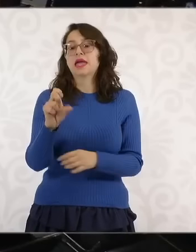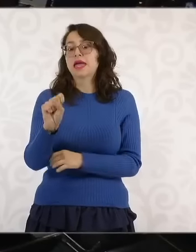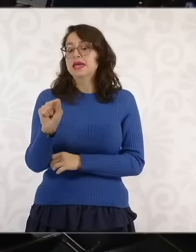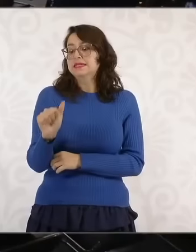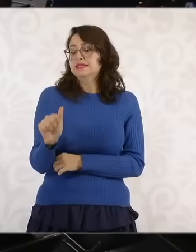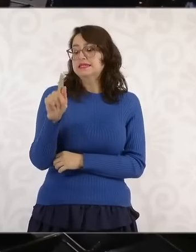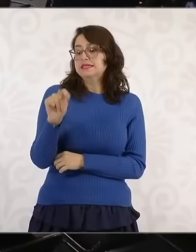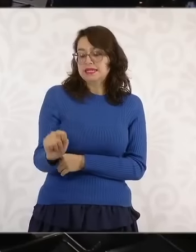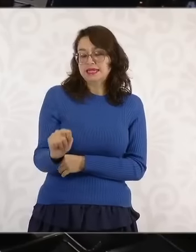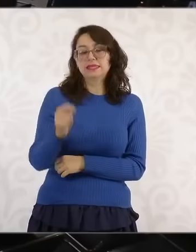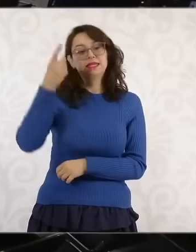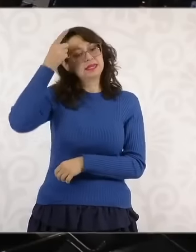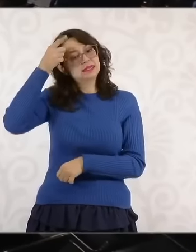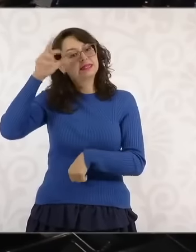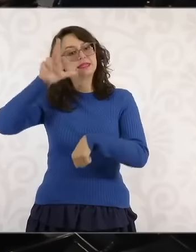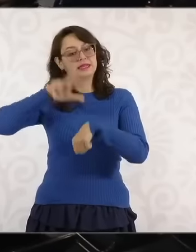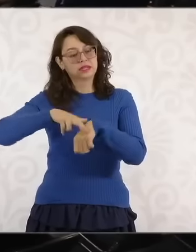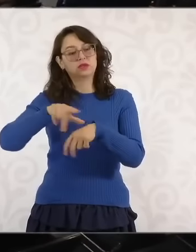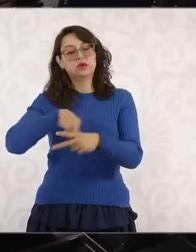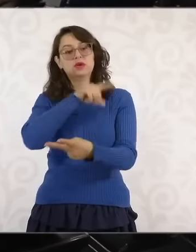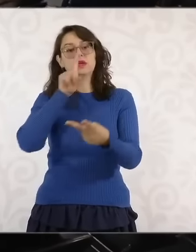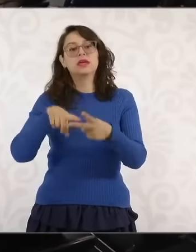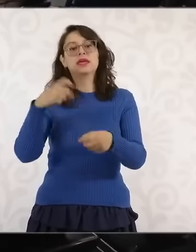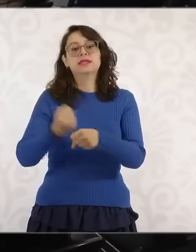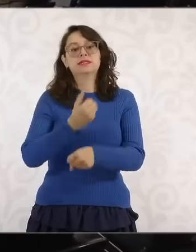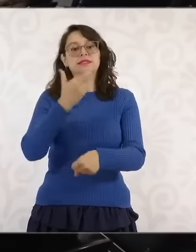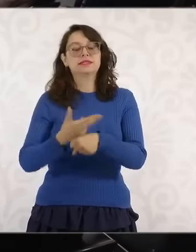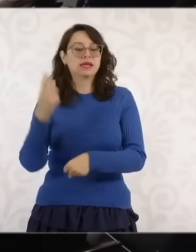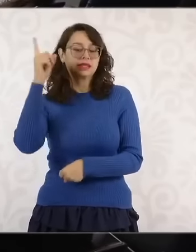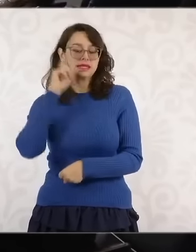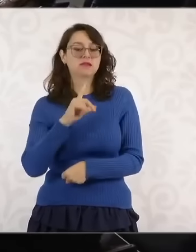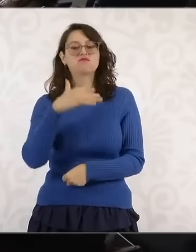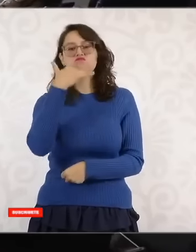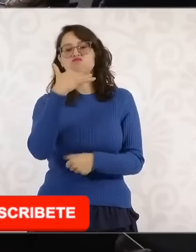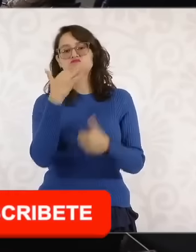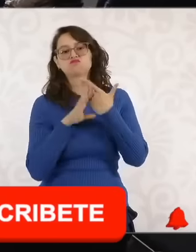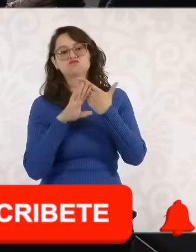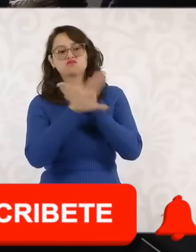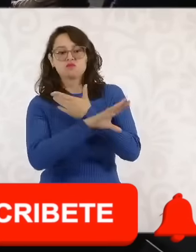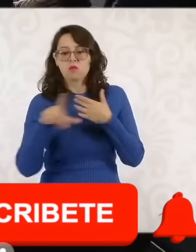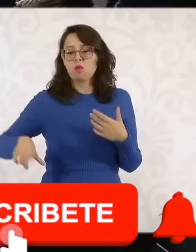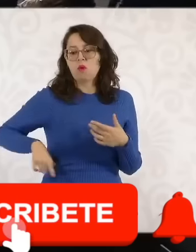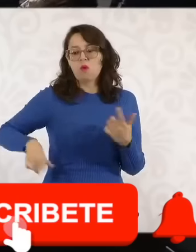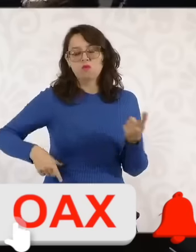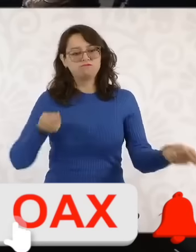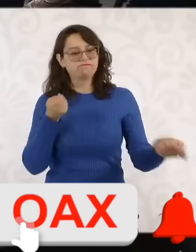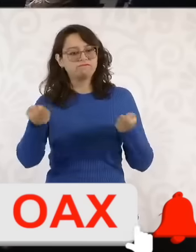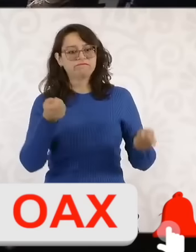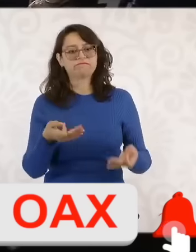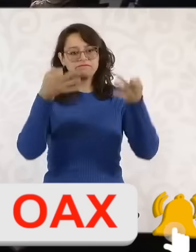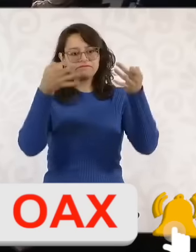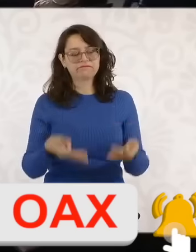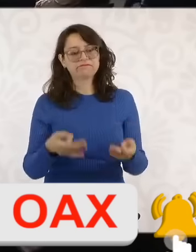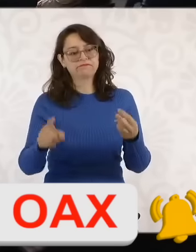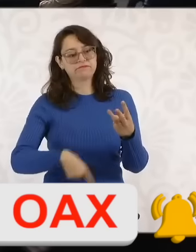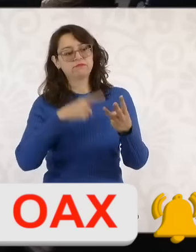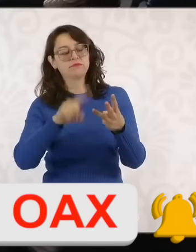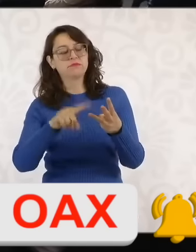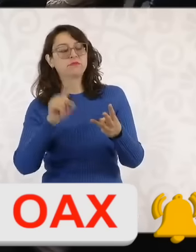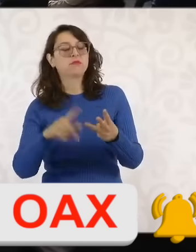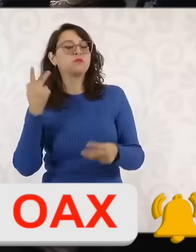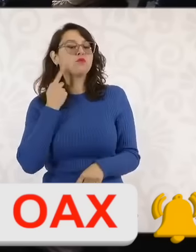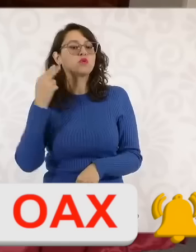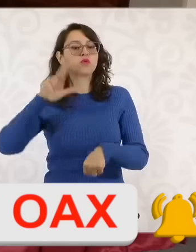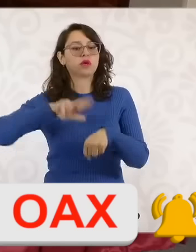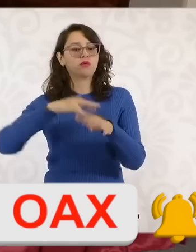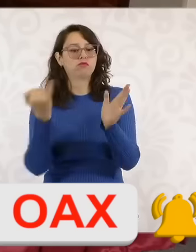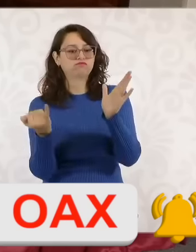gobierno y la procuradora fiscal. Eh, nos van a presentar de manera breve eh el avance, digamos,